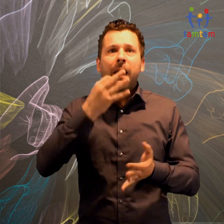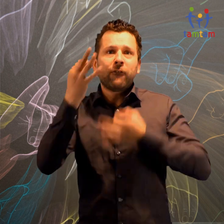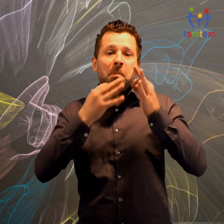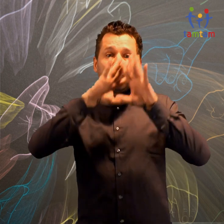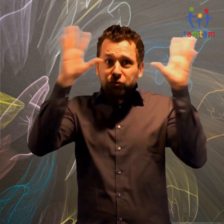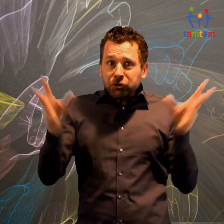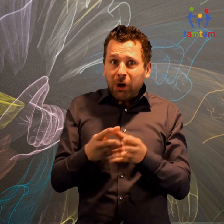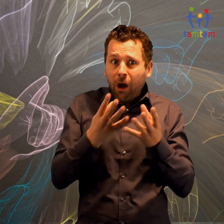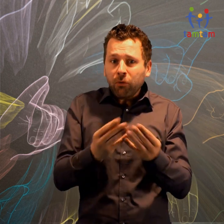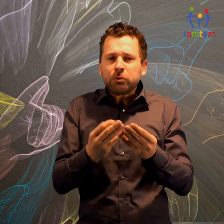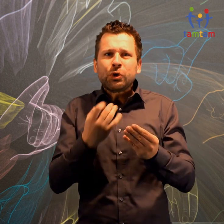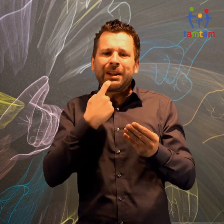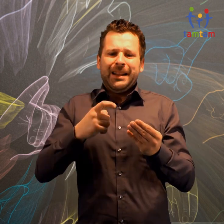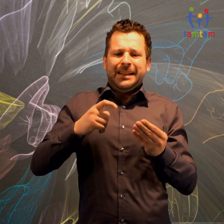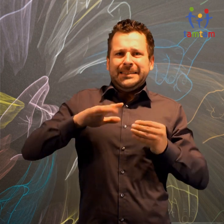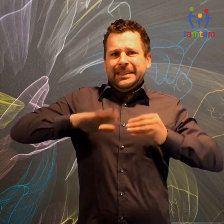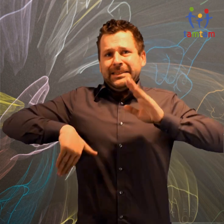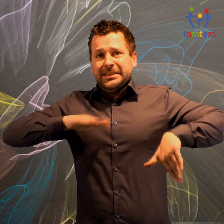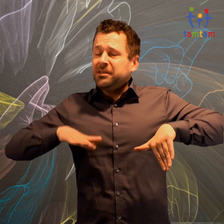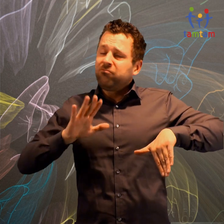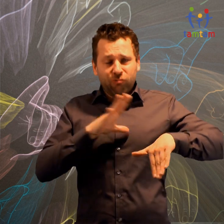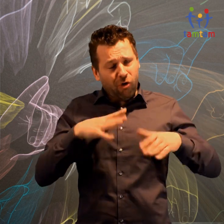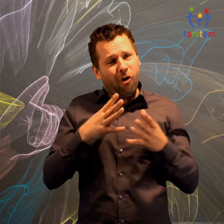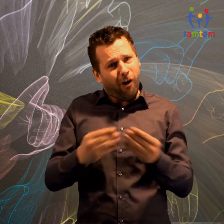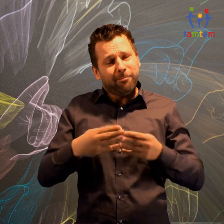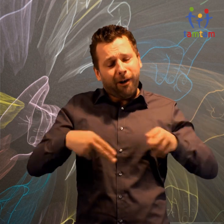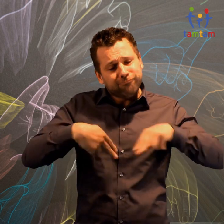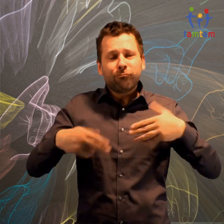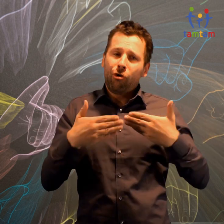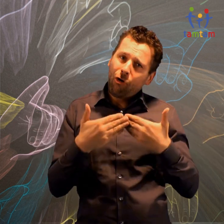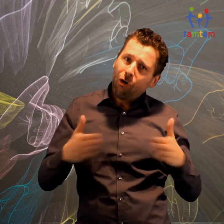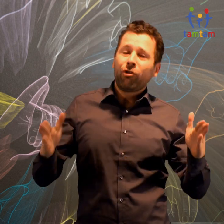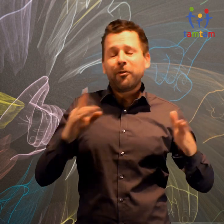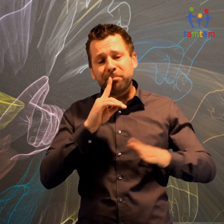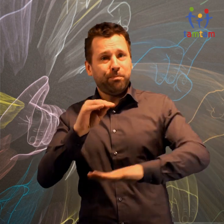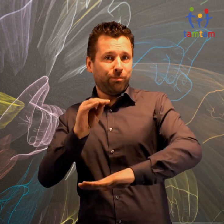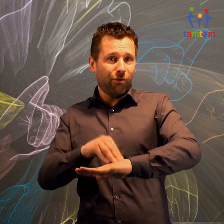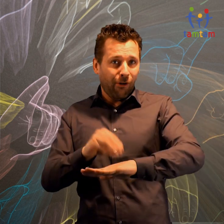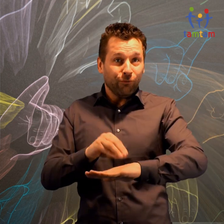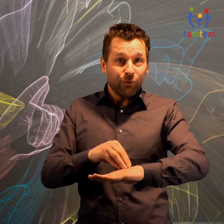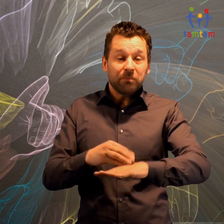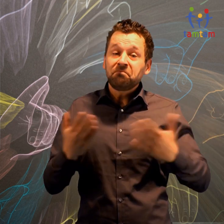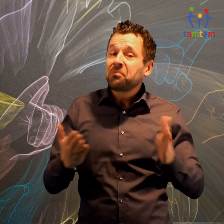Nezahlcujte je, ale zároveň nic nazatajujte.